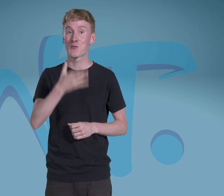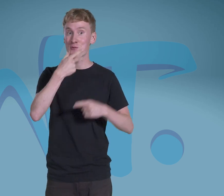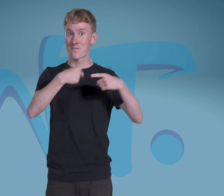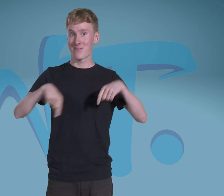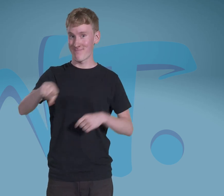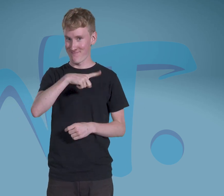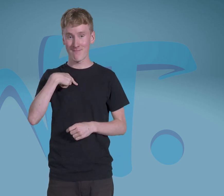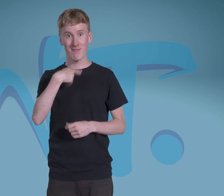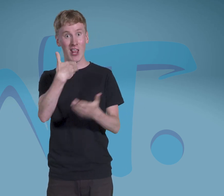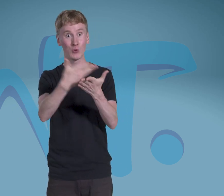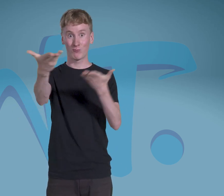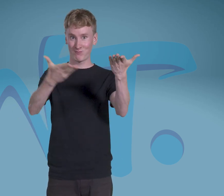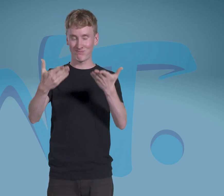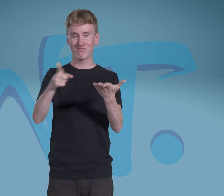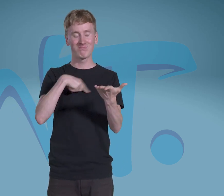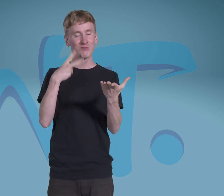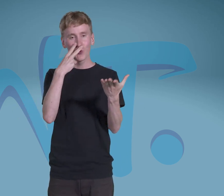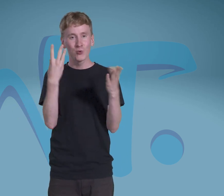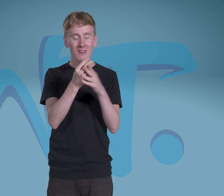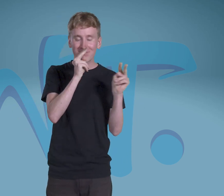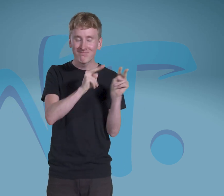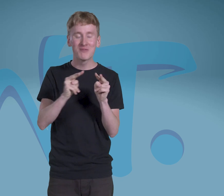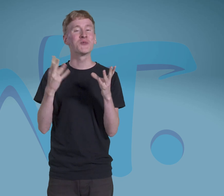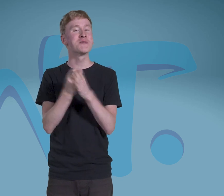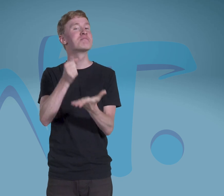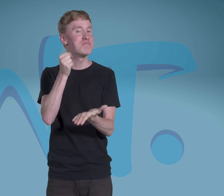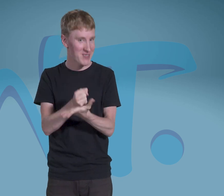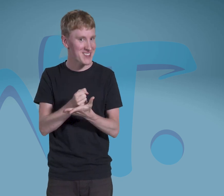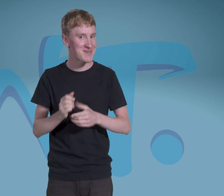Nuorisotoimikunta päättää ehdotusten perusteella kenet palkitaan.